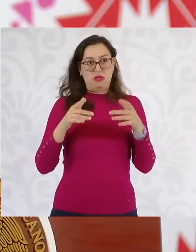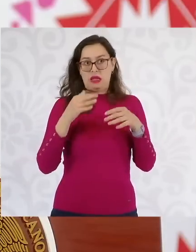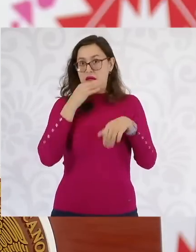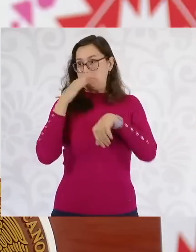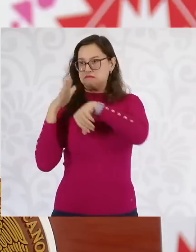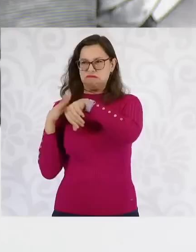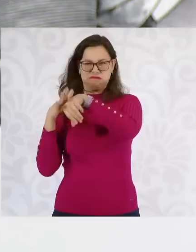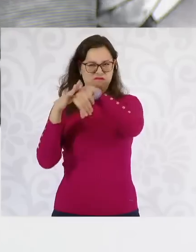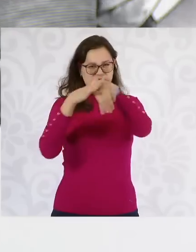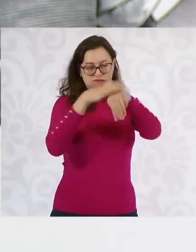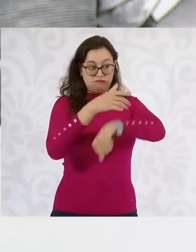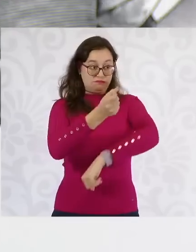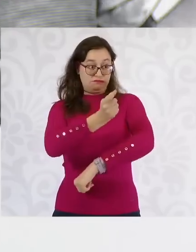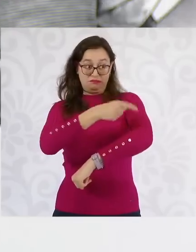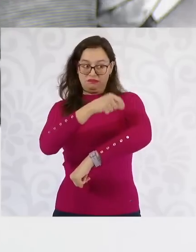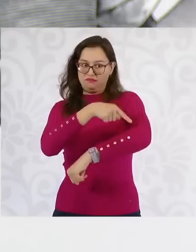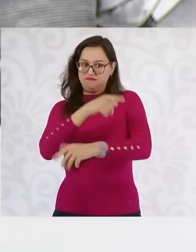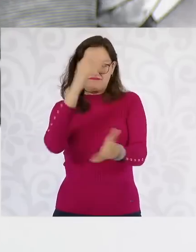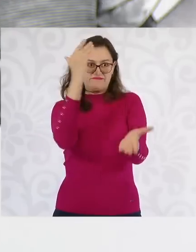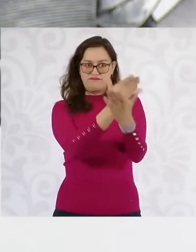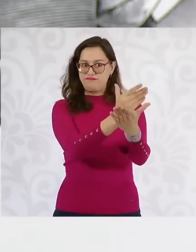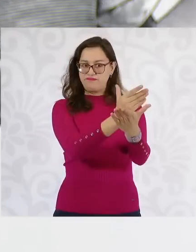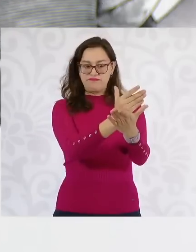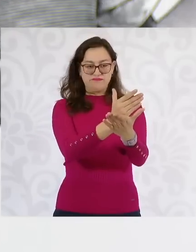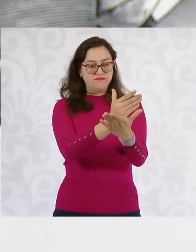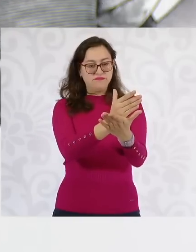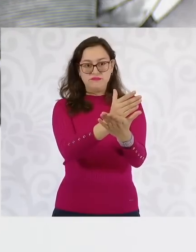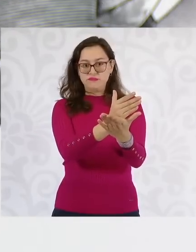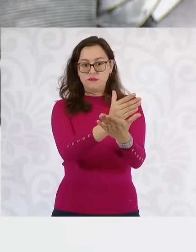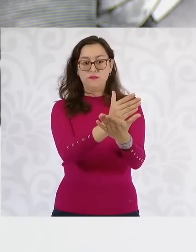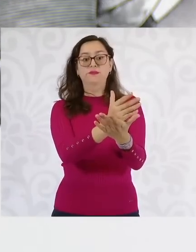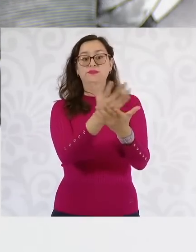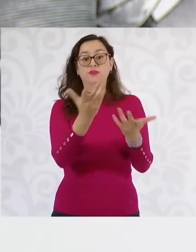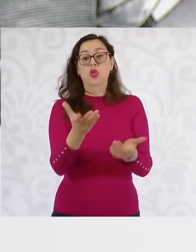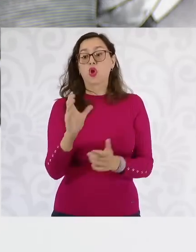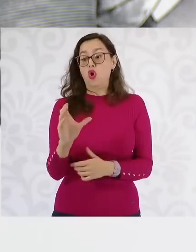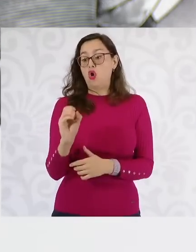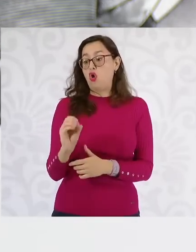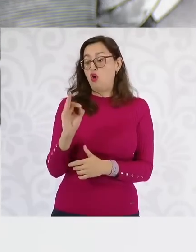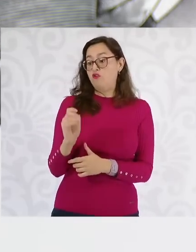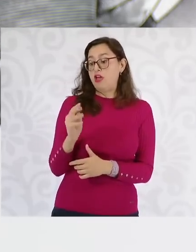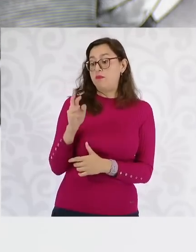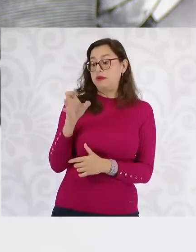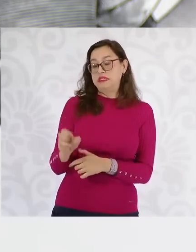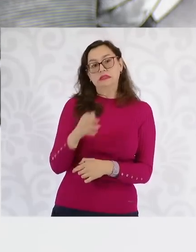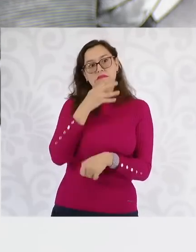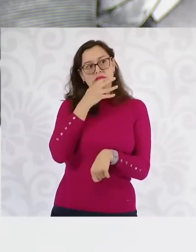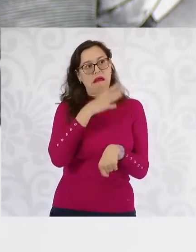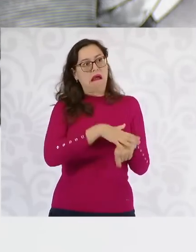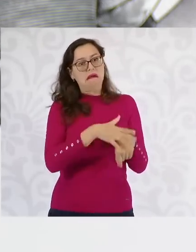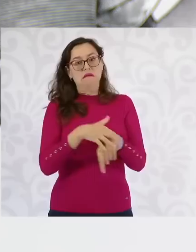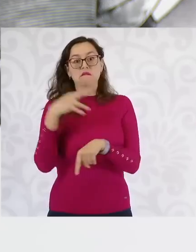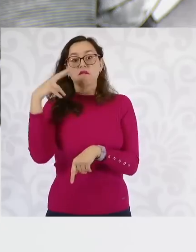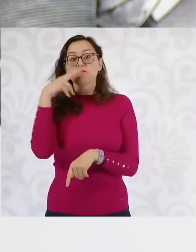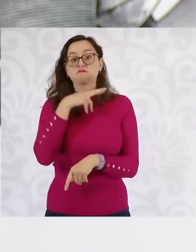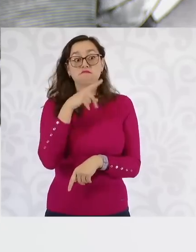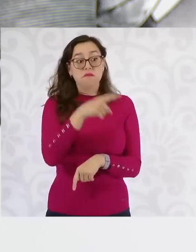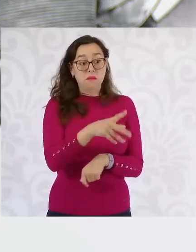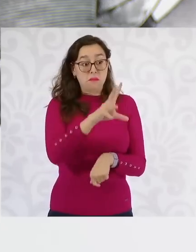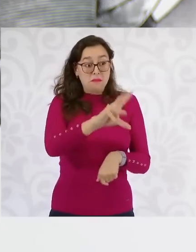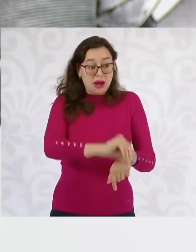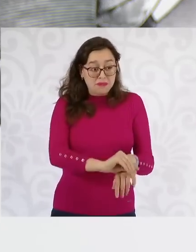se hizo un alertamiento cofepri suspendió el permiso para poder seguir suministrando este